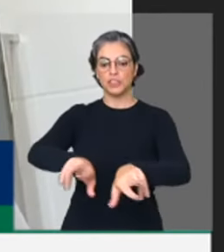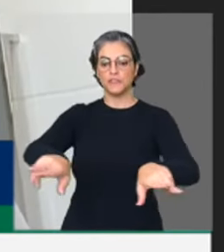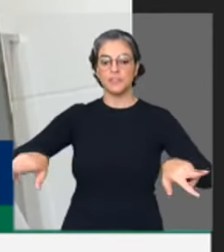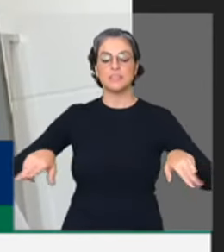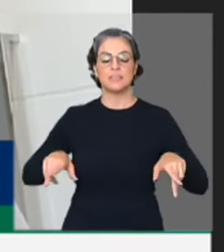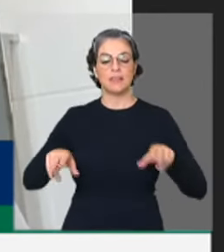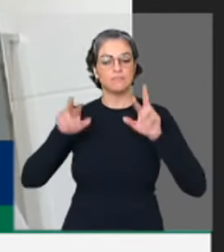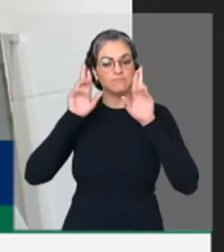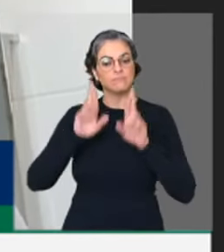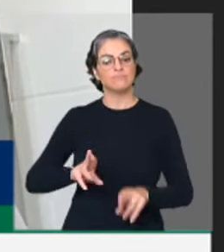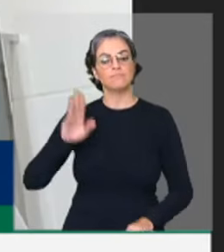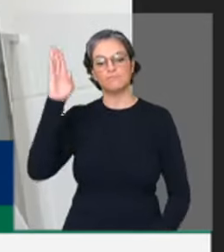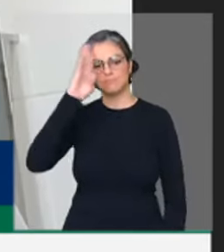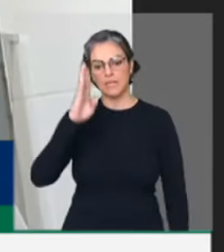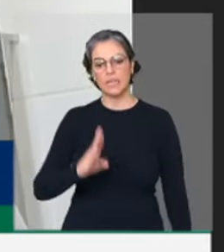NOSSO PAÍS. O DIREITO É LIBERDADE RELIGIOSA ELE... SE